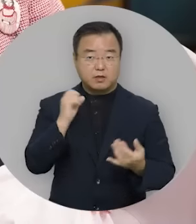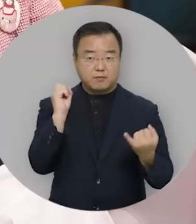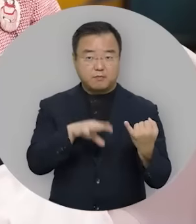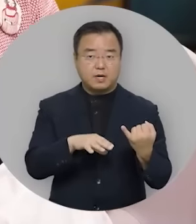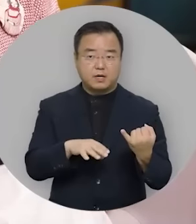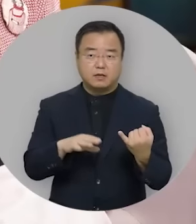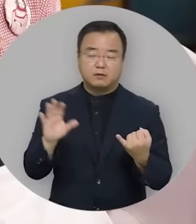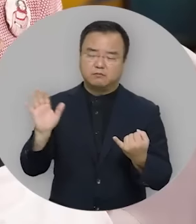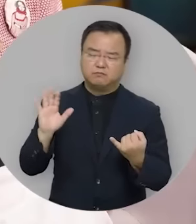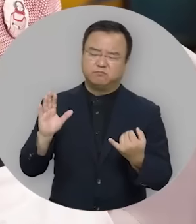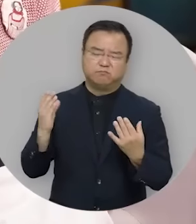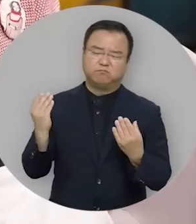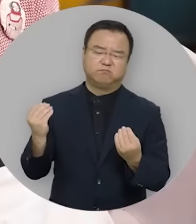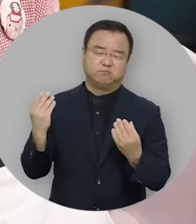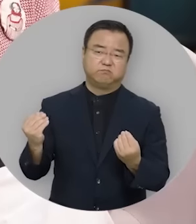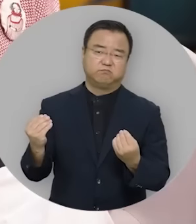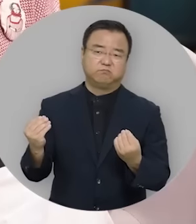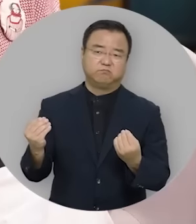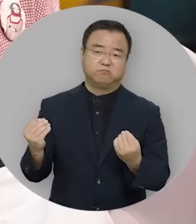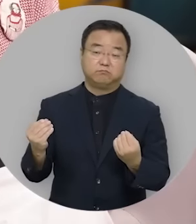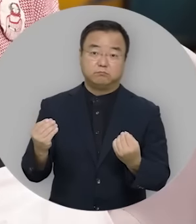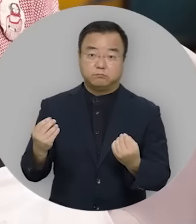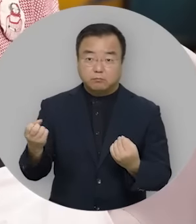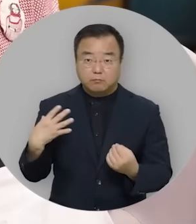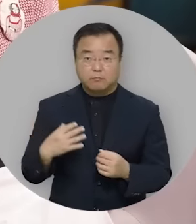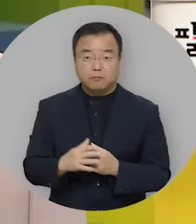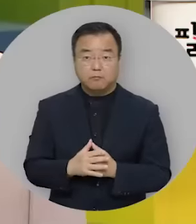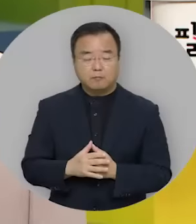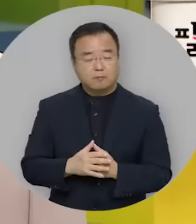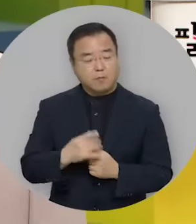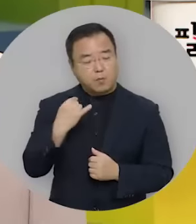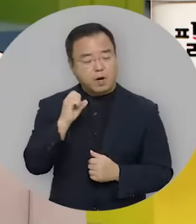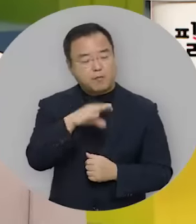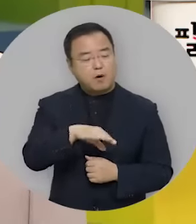은혜가 '나 그만하면 안 돼?' 이러는 거예요. '뭐 하고 싶은데?'